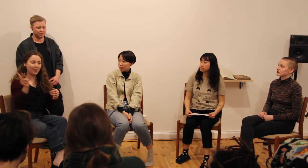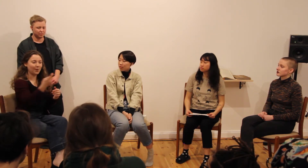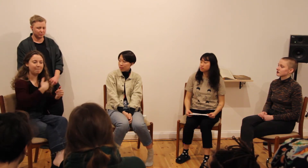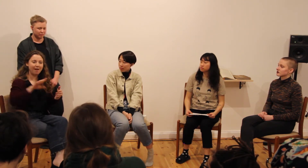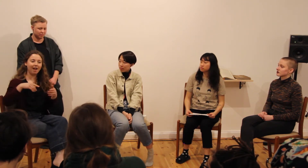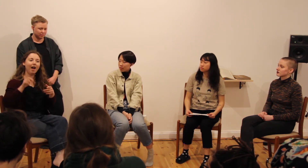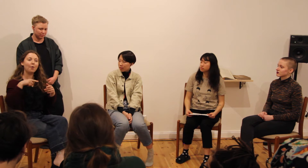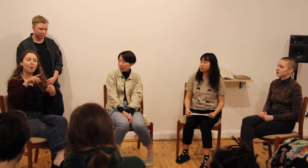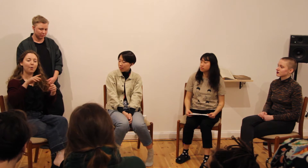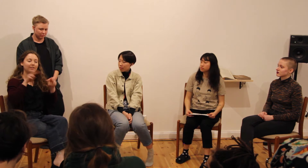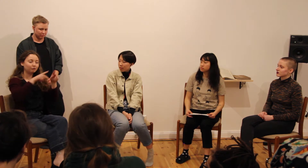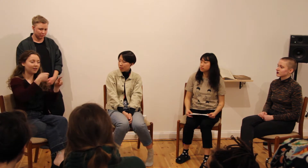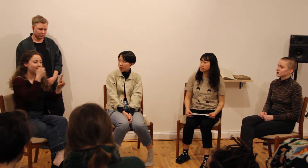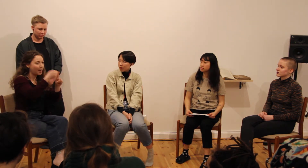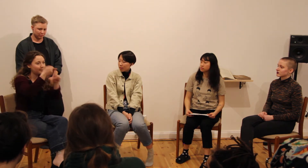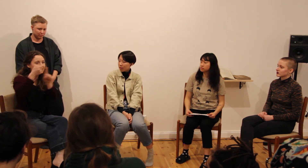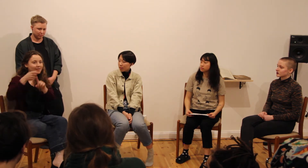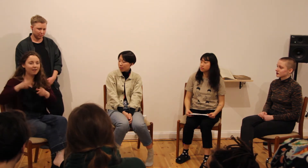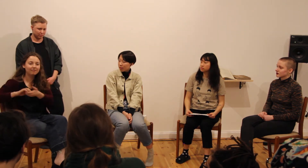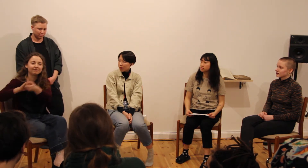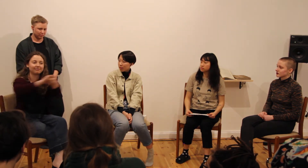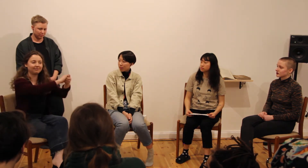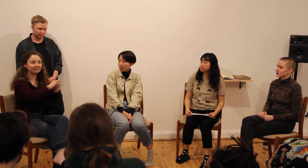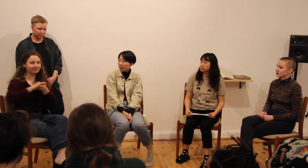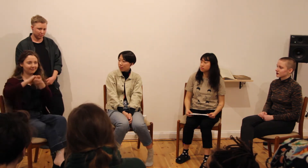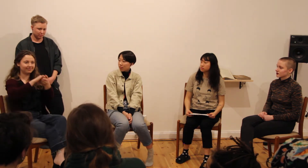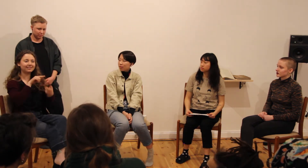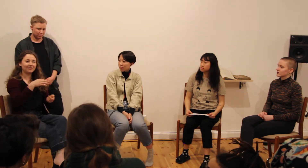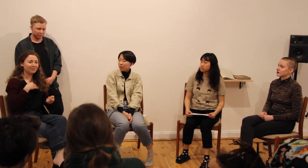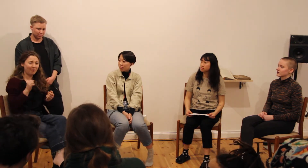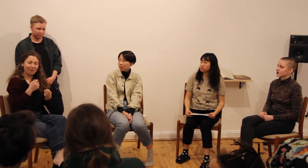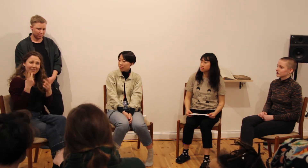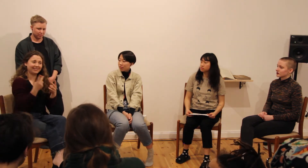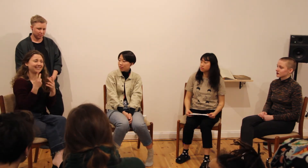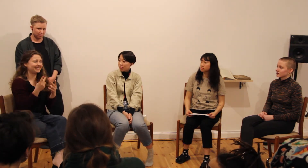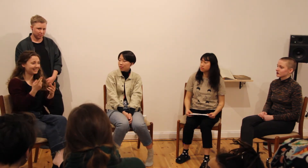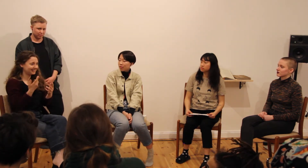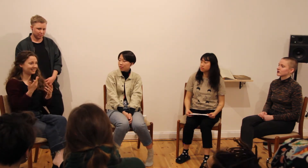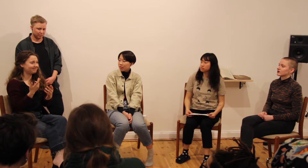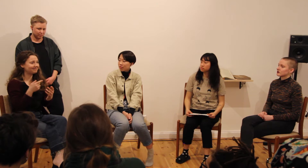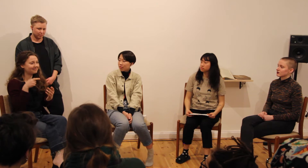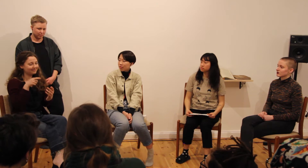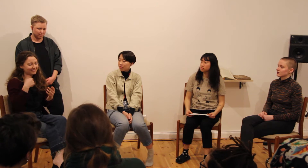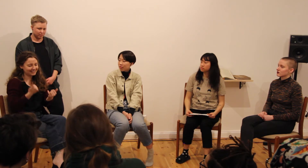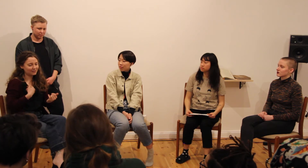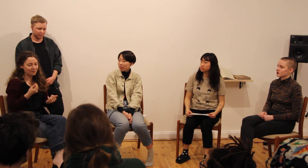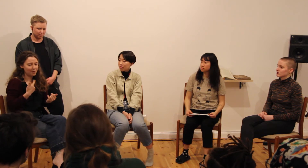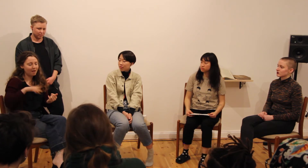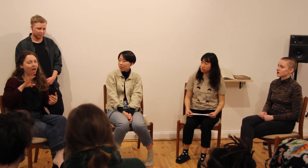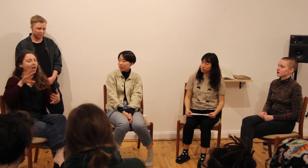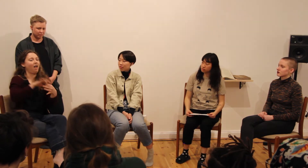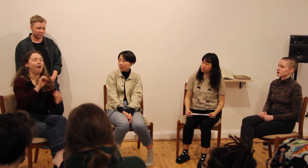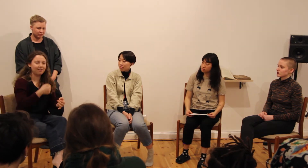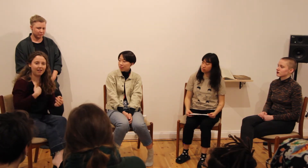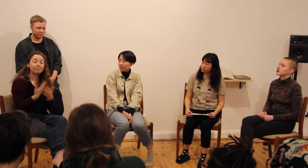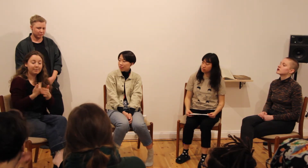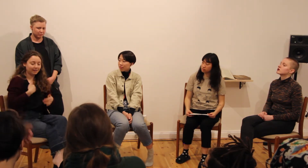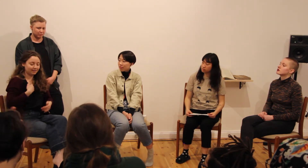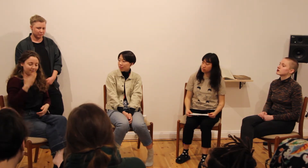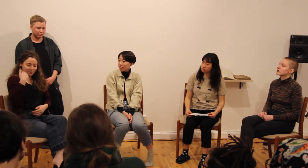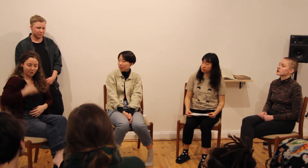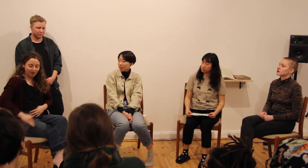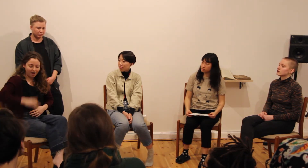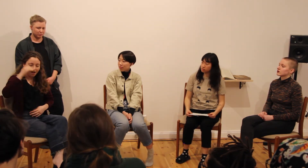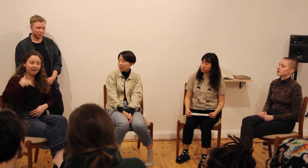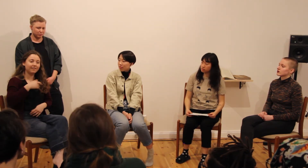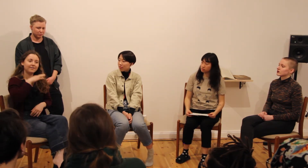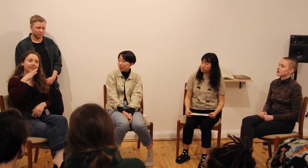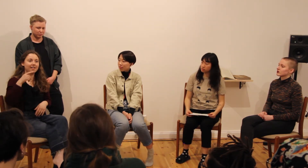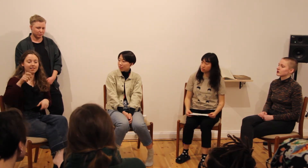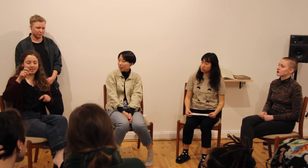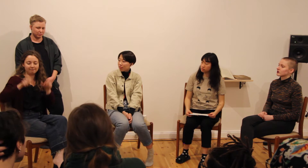Das all das da ist, das es verbindet und wir alle unsere Kämpfe ausführen und wir sowas teilen, und verbindet und zusammenbringt, dass ist etwas ganz Besonderes für mich.